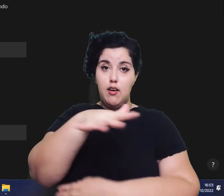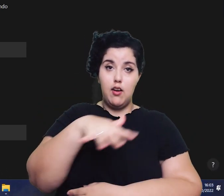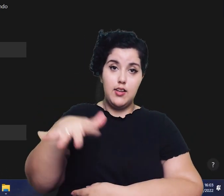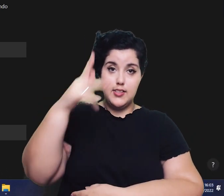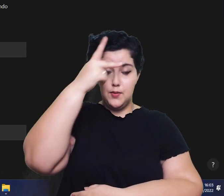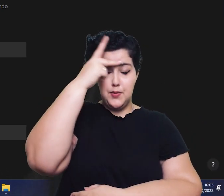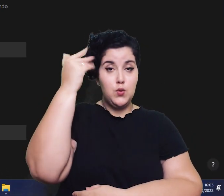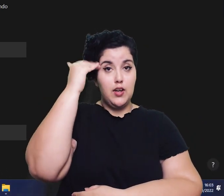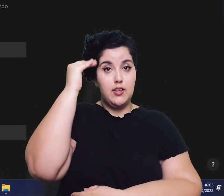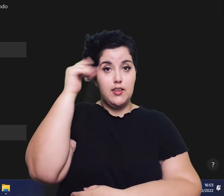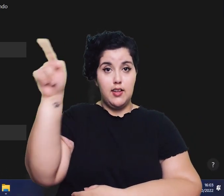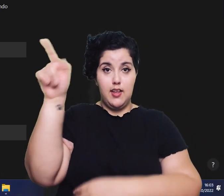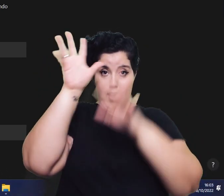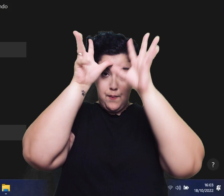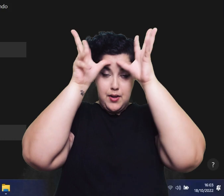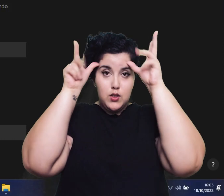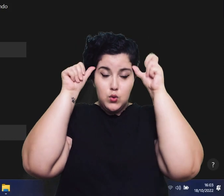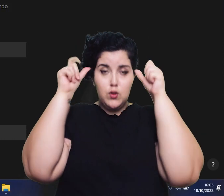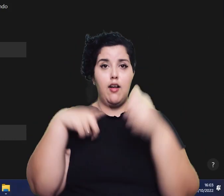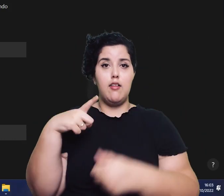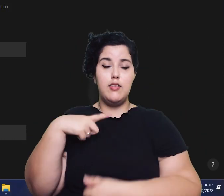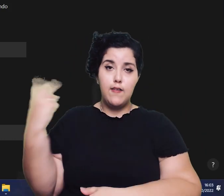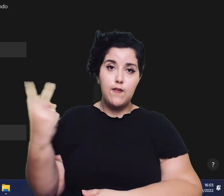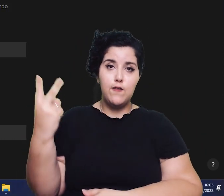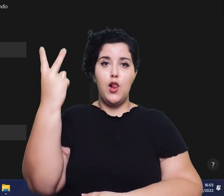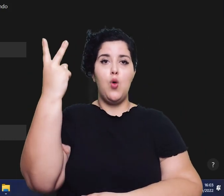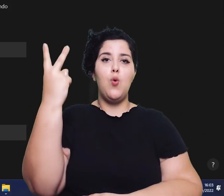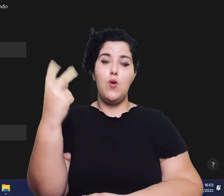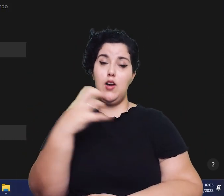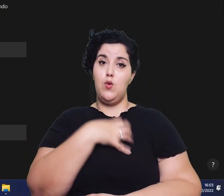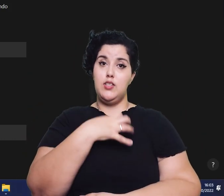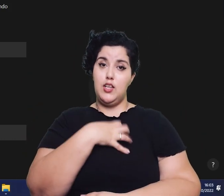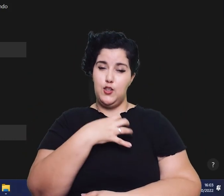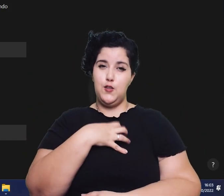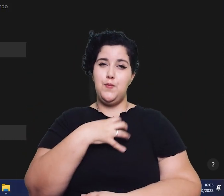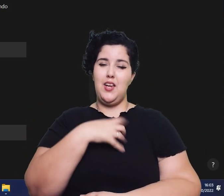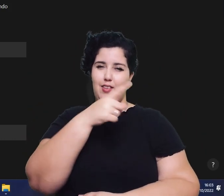riqueza da Amazônia antes de lembrar que tá sendo destruída, lembra que eu falei daqueles sentimentos contrastantes?